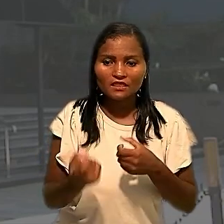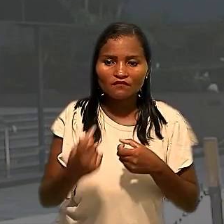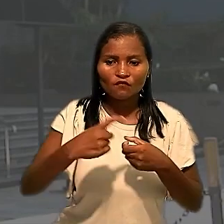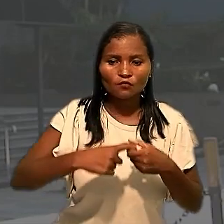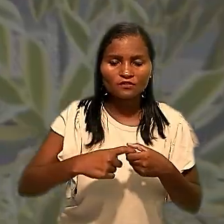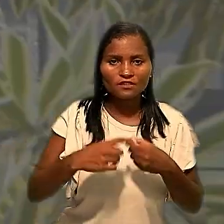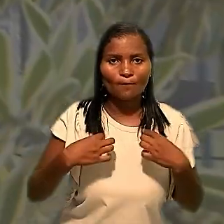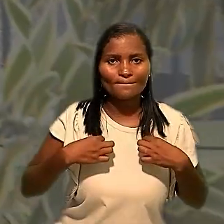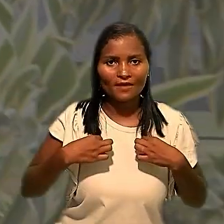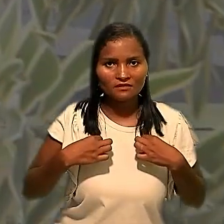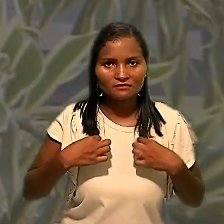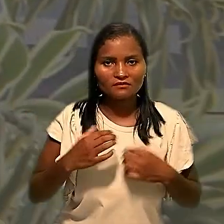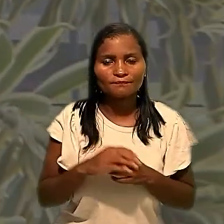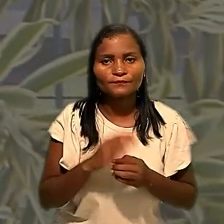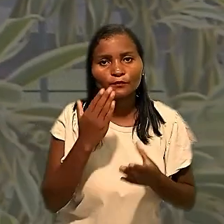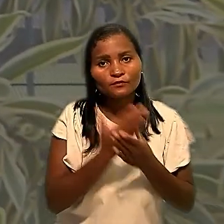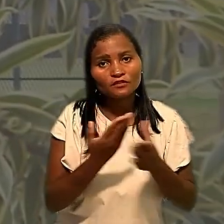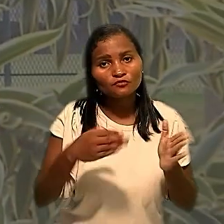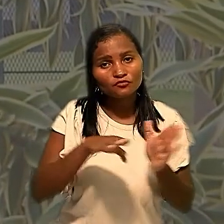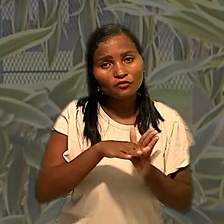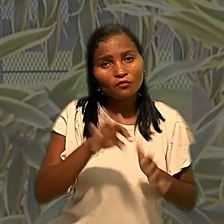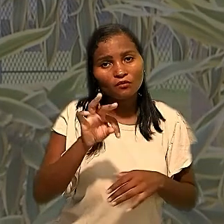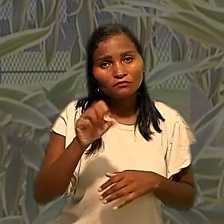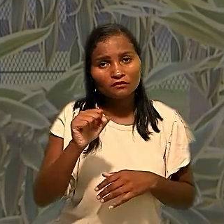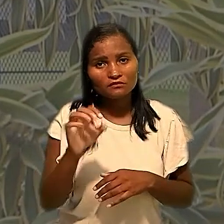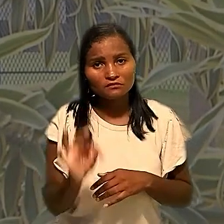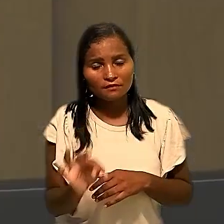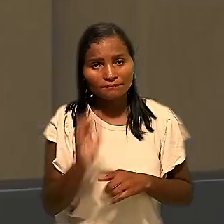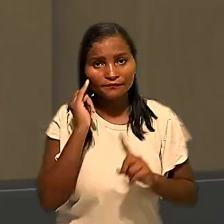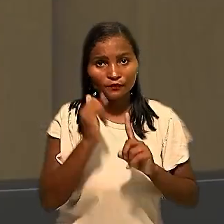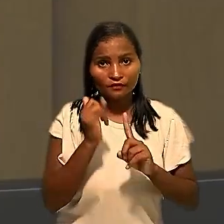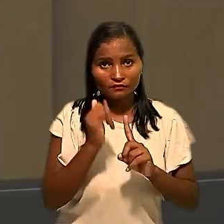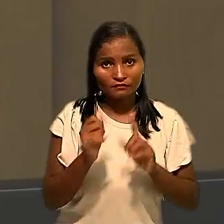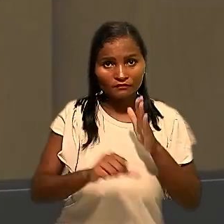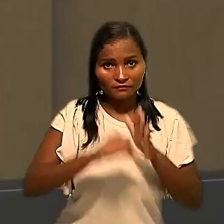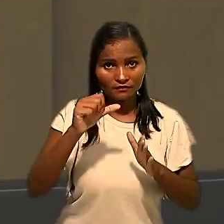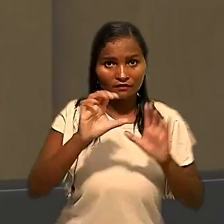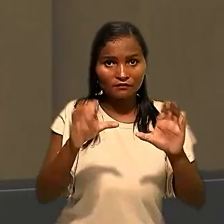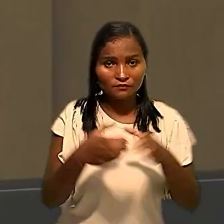O caso chegou ao Tribunal Superior do Trabalho. O relator na 1ª Turma,